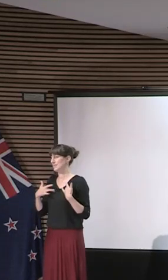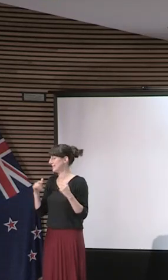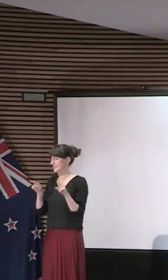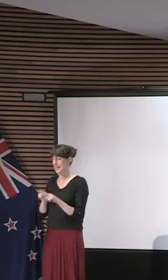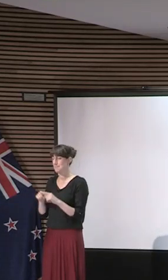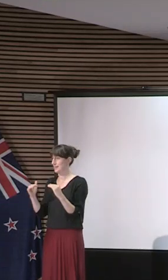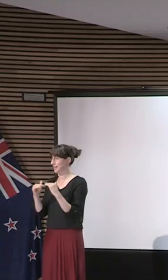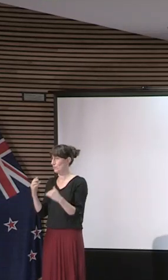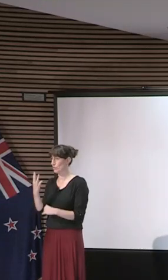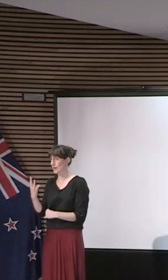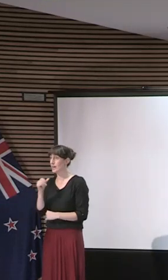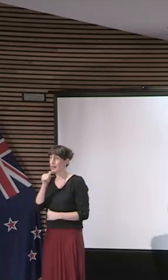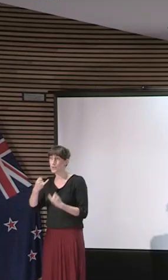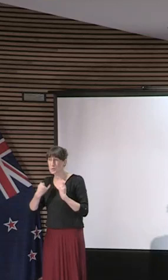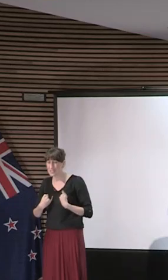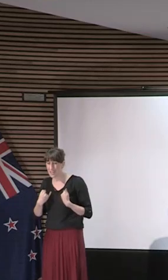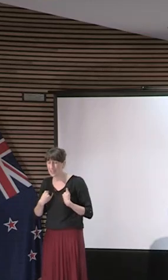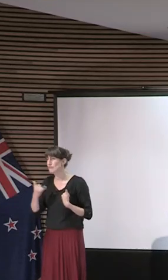tonu - noho ki te kaainga, ki te